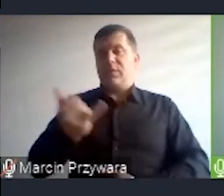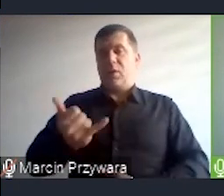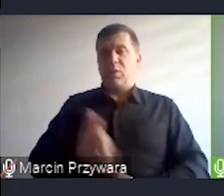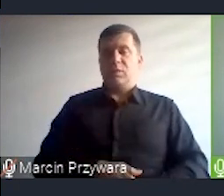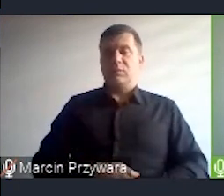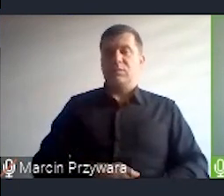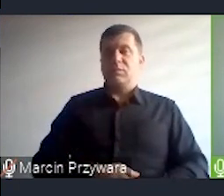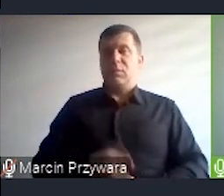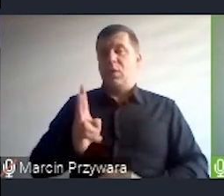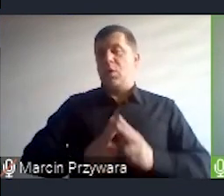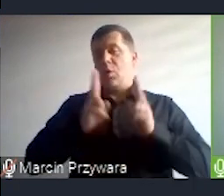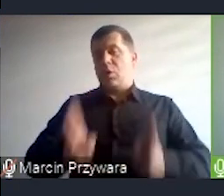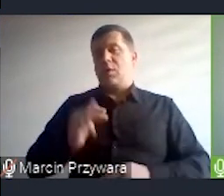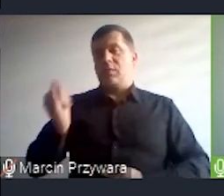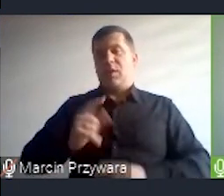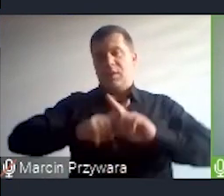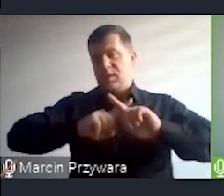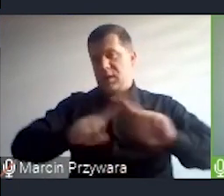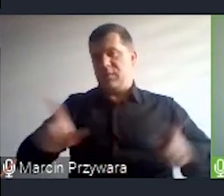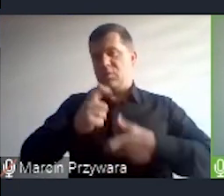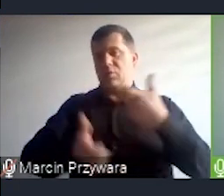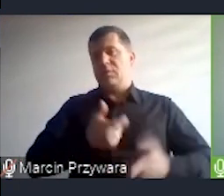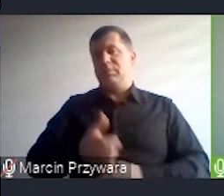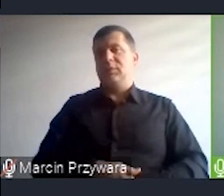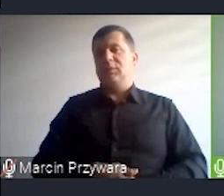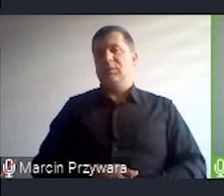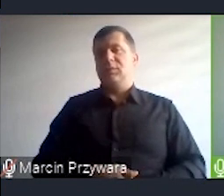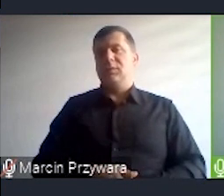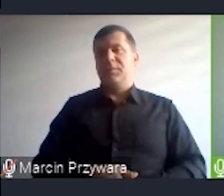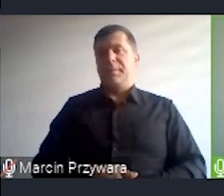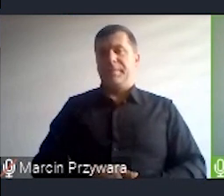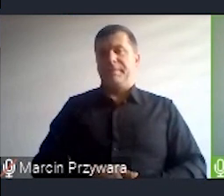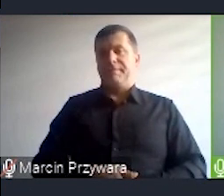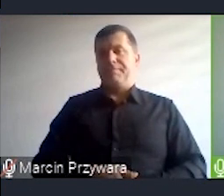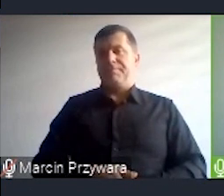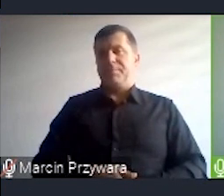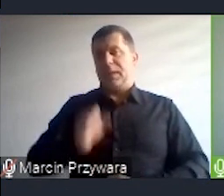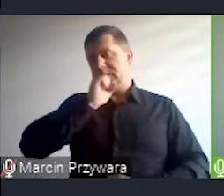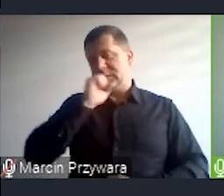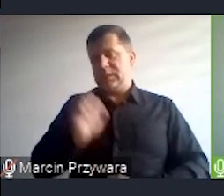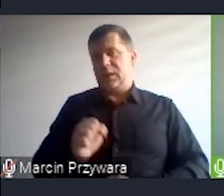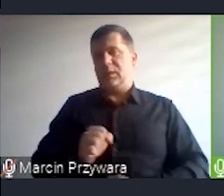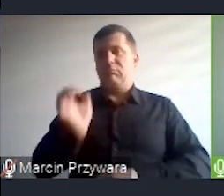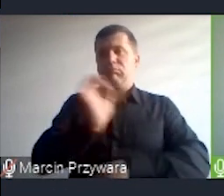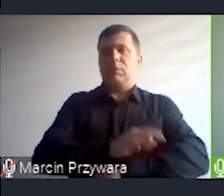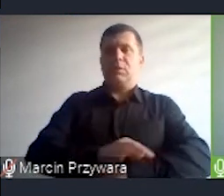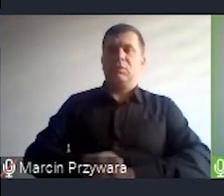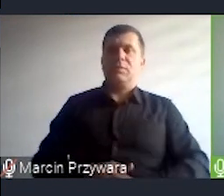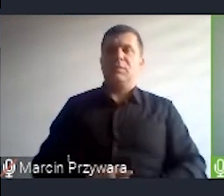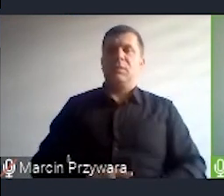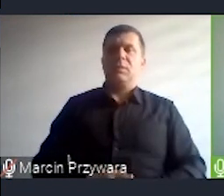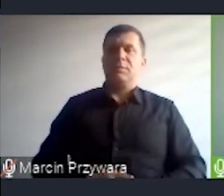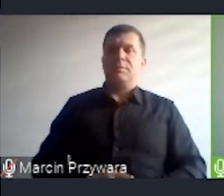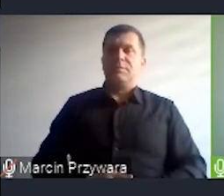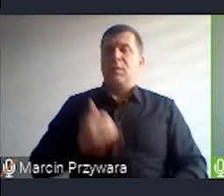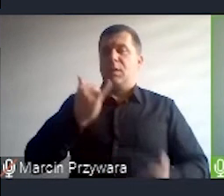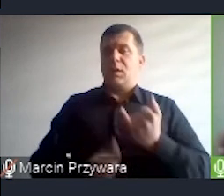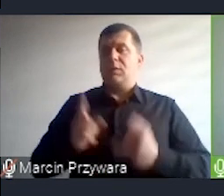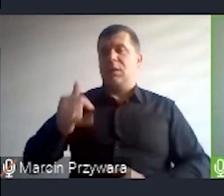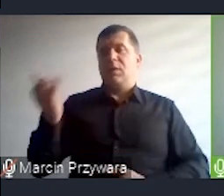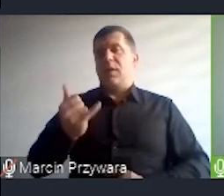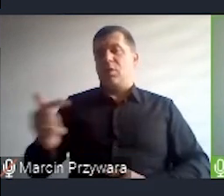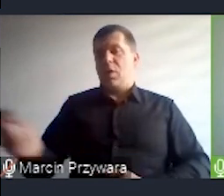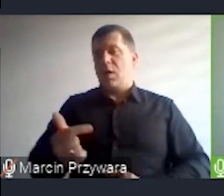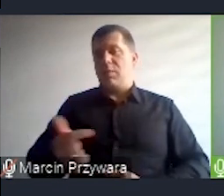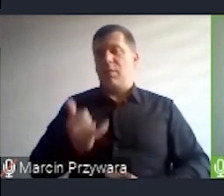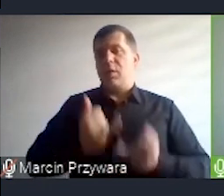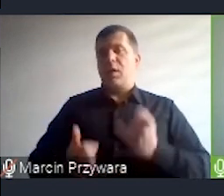Tego w okresie trwałości nie wolno robić w ramach żadnego z projektów, jeśli ta trwałość obowiązuje, czyli jeśli mamy koszt cross-financingowe.